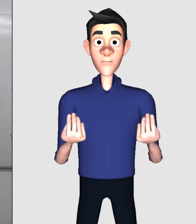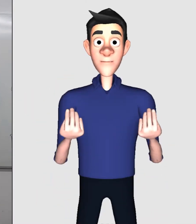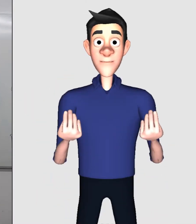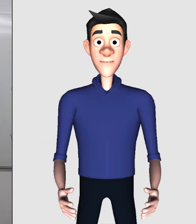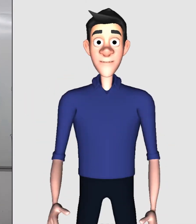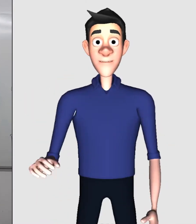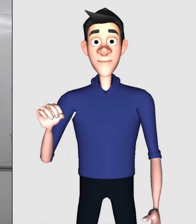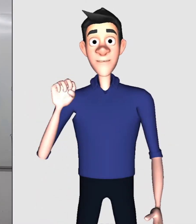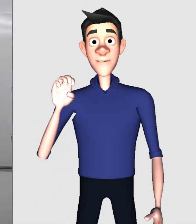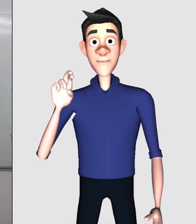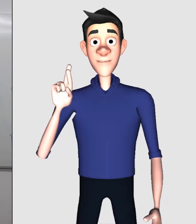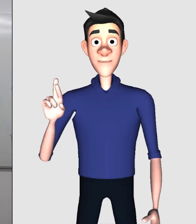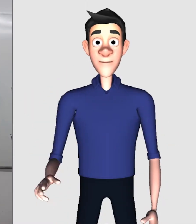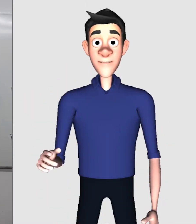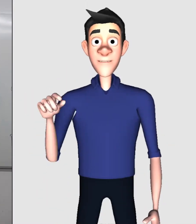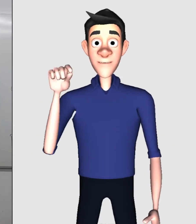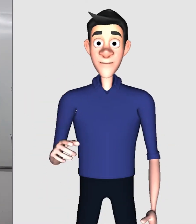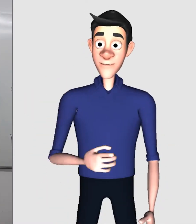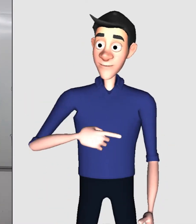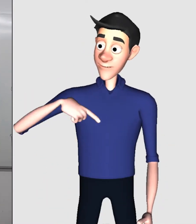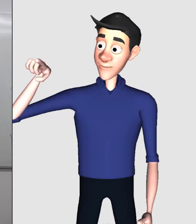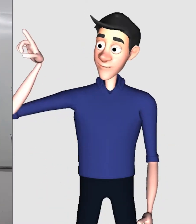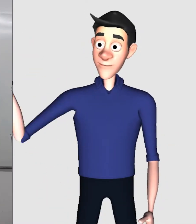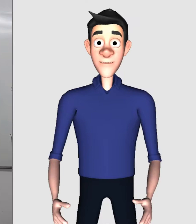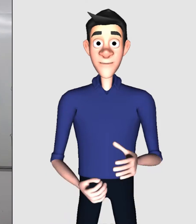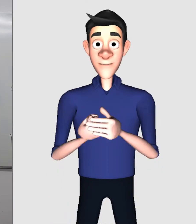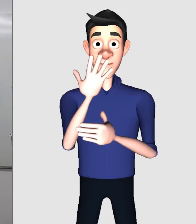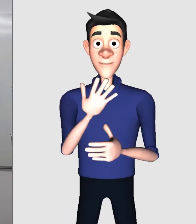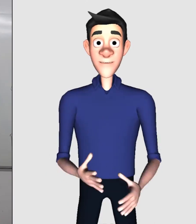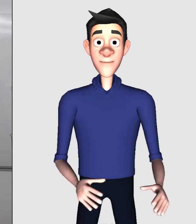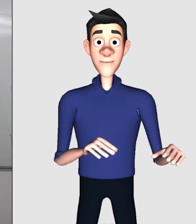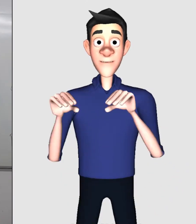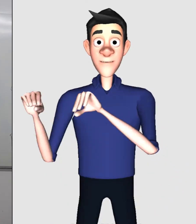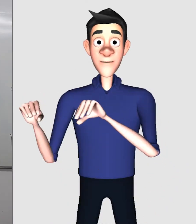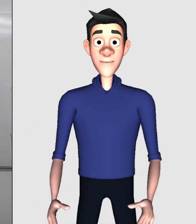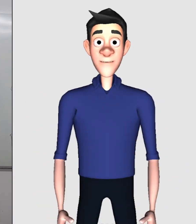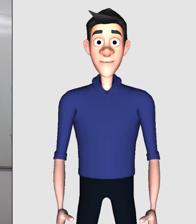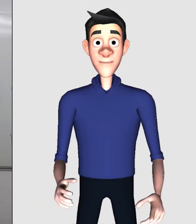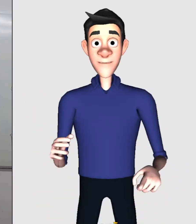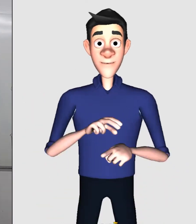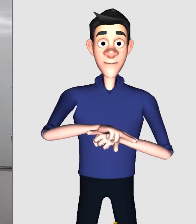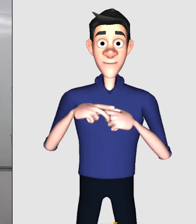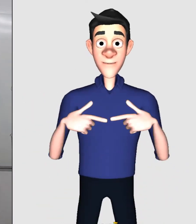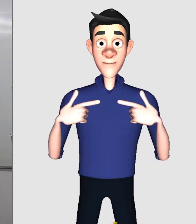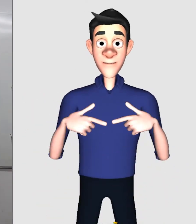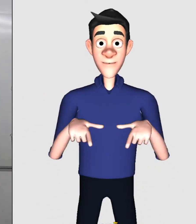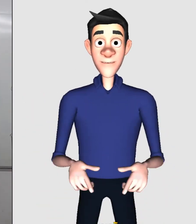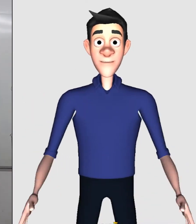Quem estica essa mola são duas tensões, então tem que ser igual a 2 tempo